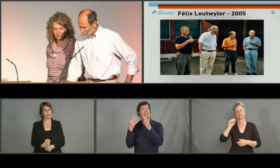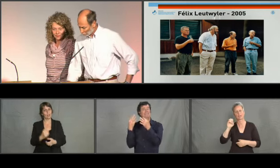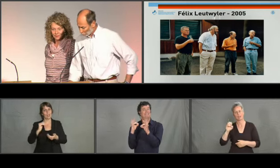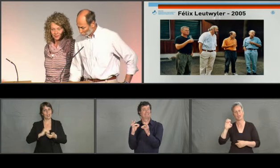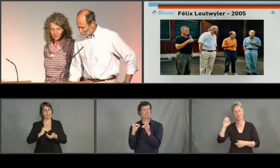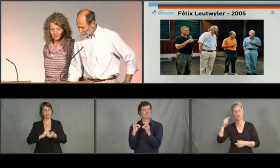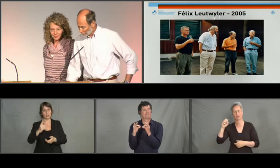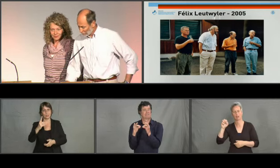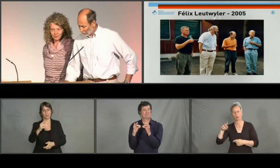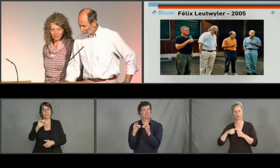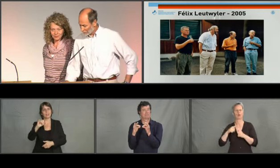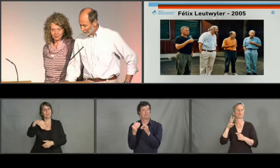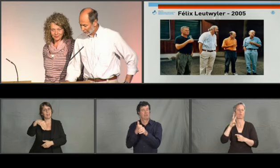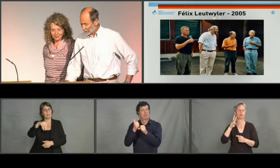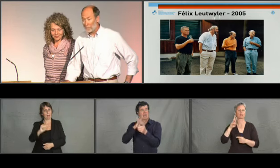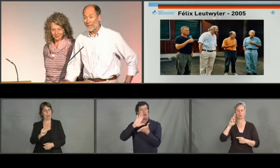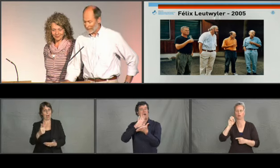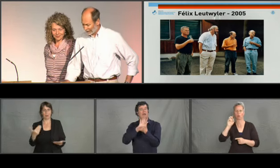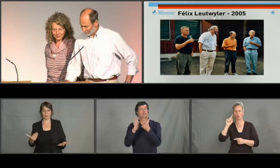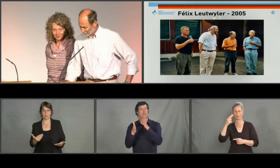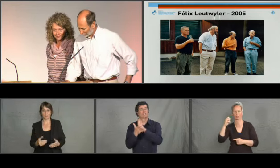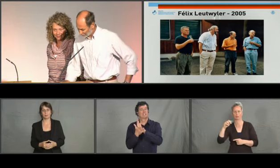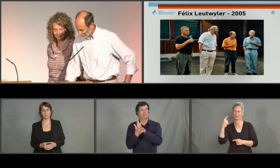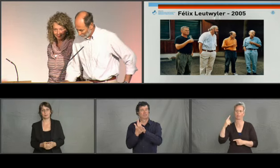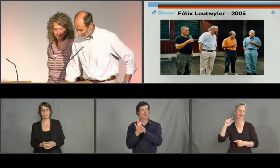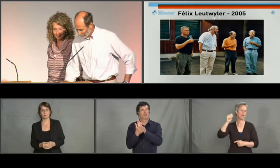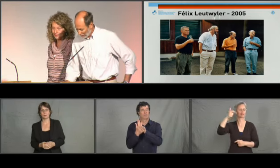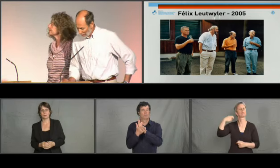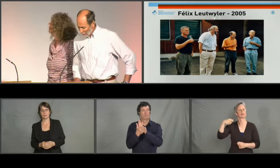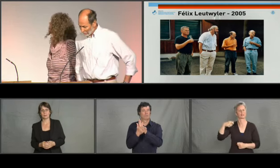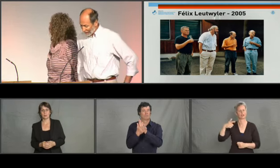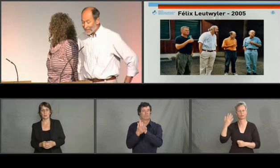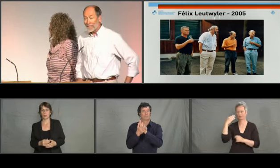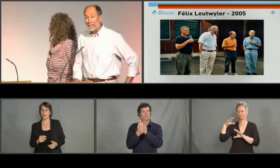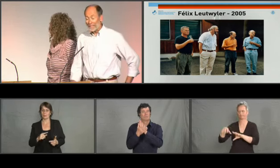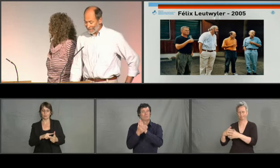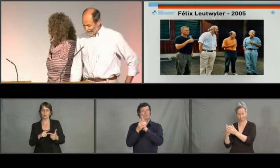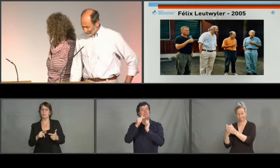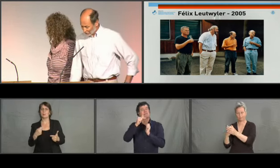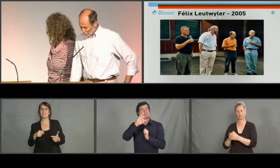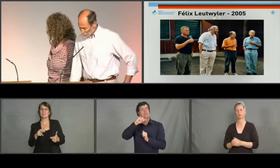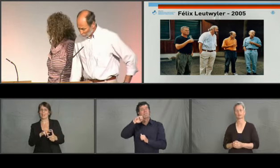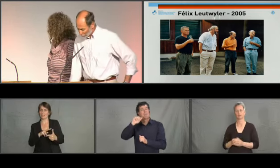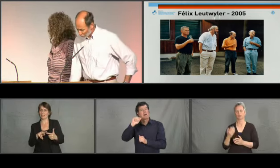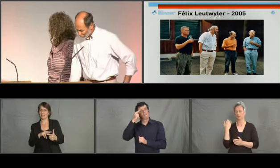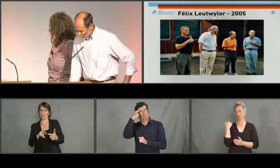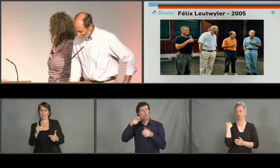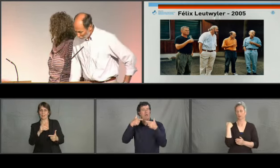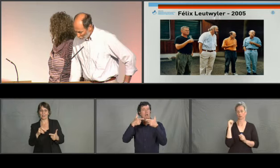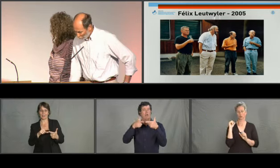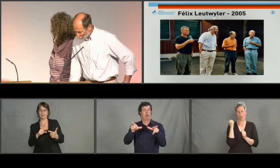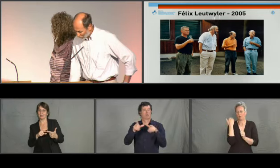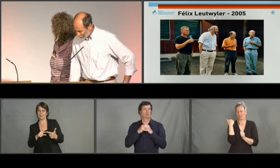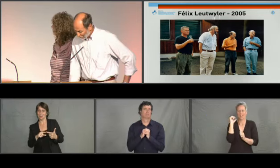Rothen als ersten Präsidenten. Bereits in den ersten Kursen wurden